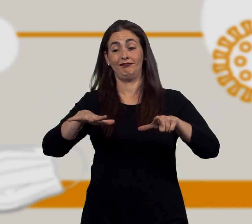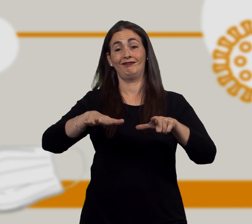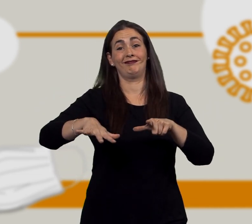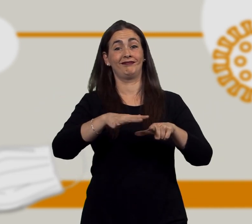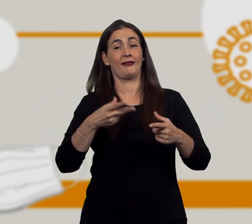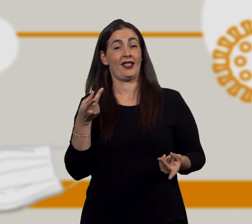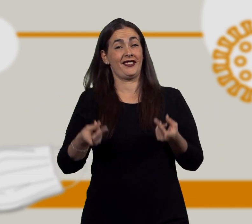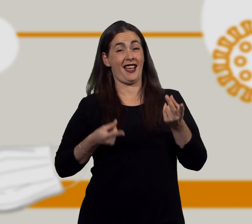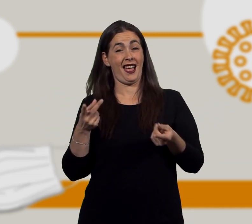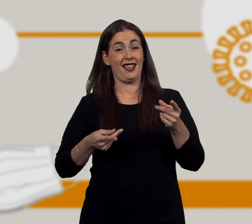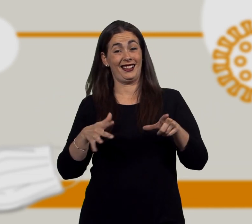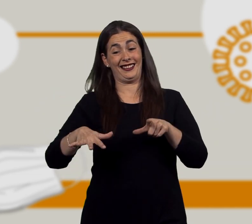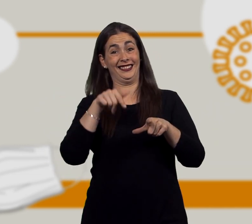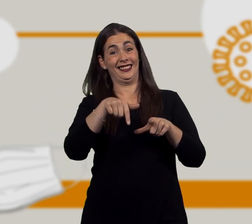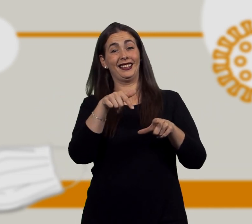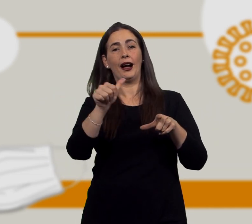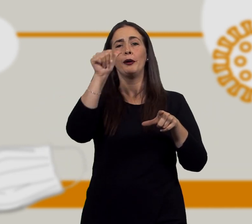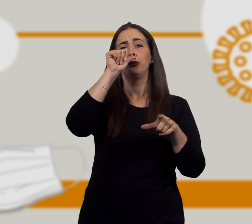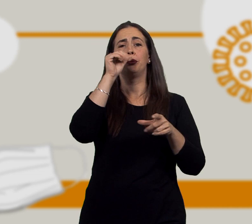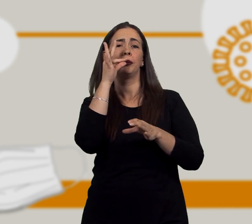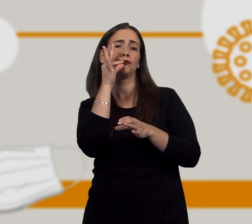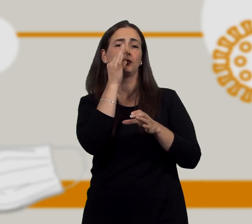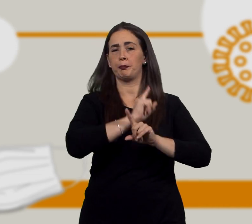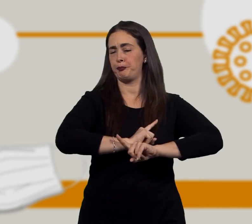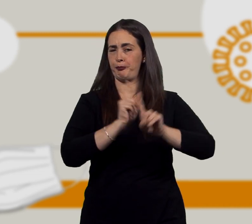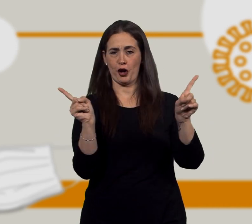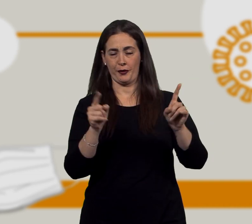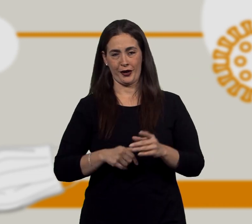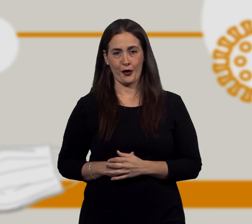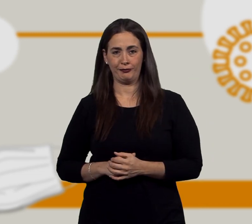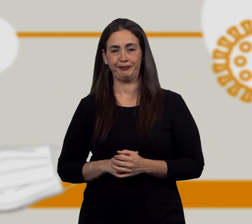No es pot consumir a la pista de ball.